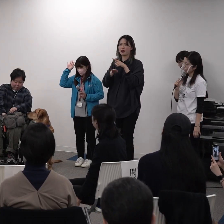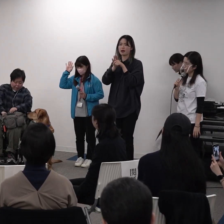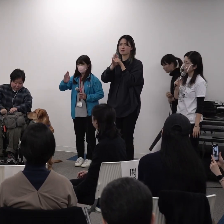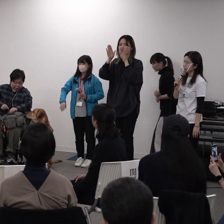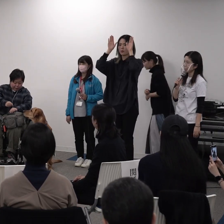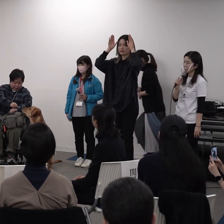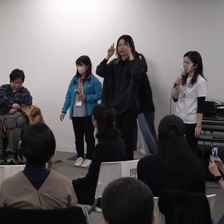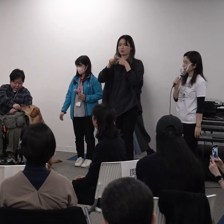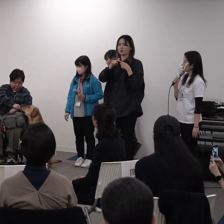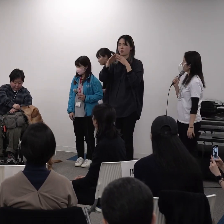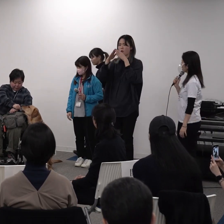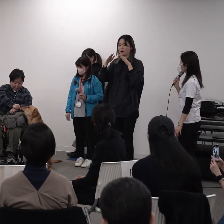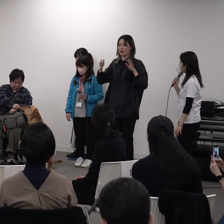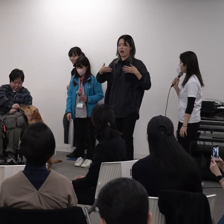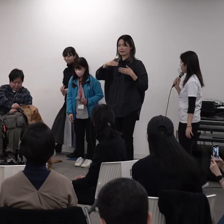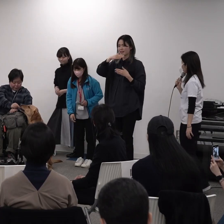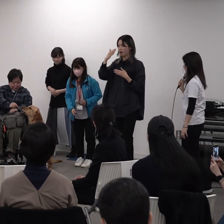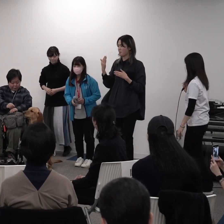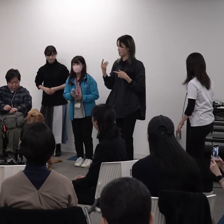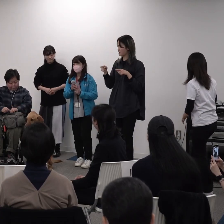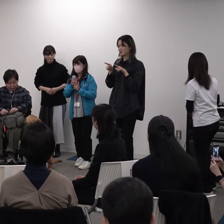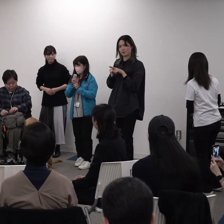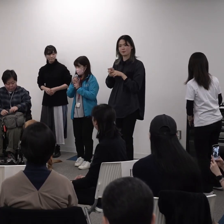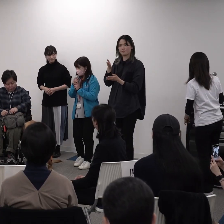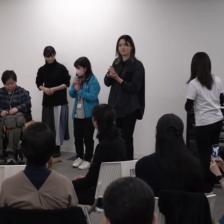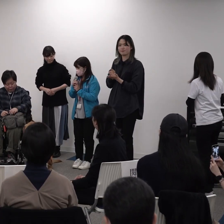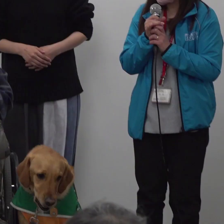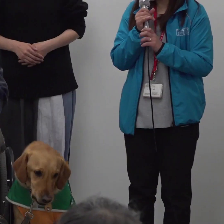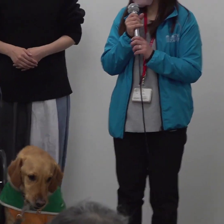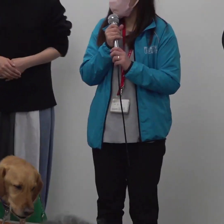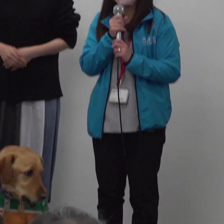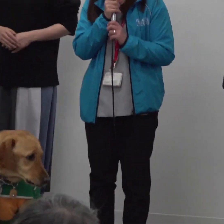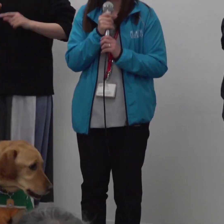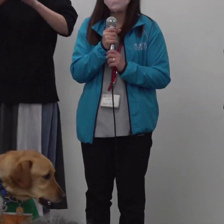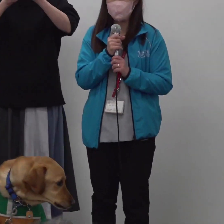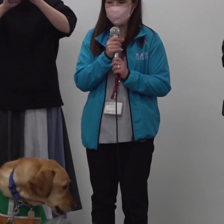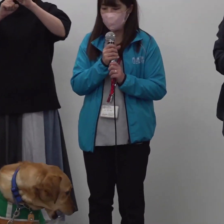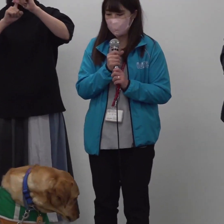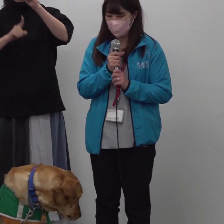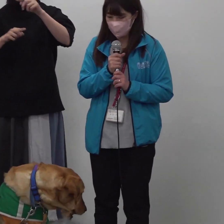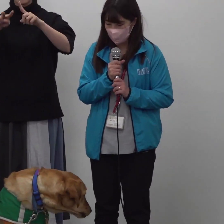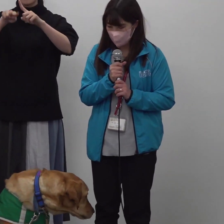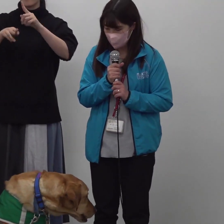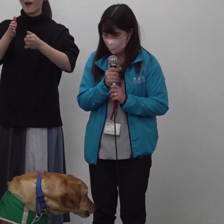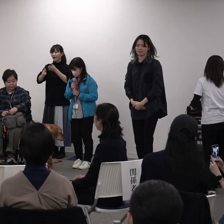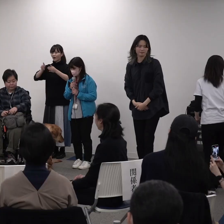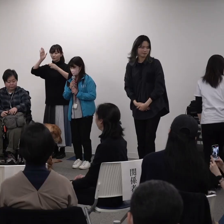橋爪）秋山さんに来ていただいてます お願いいたします 秋山）はい千葉介助犬協会の秋山と申します